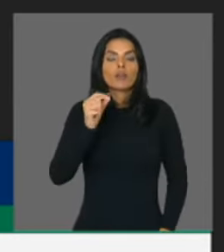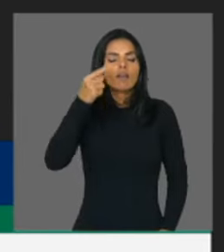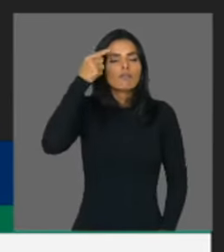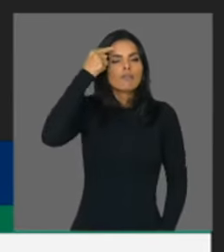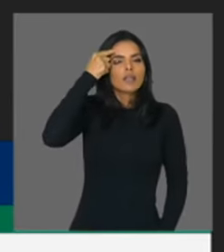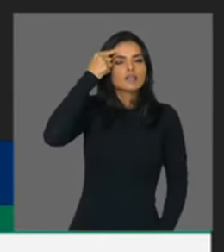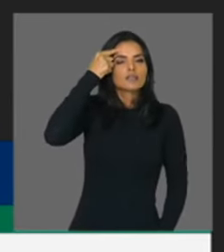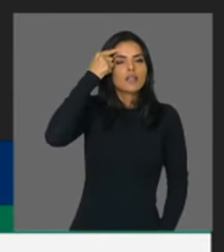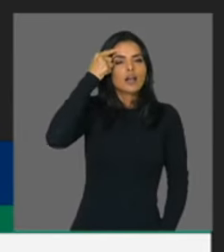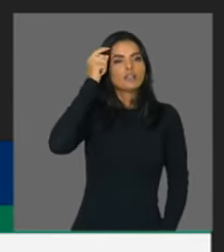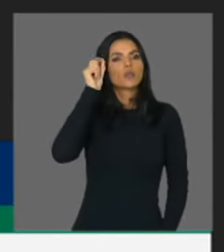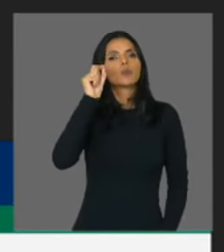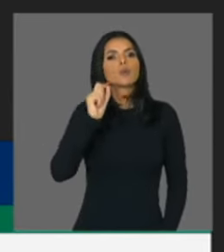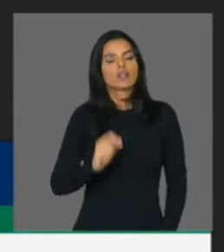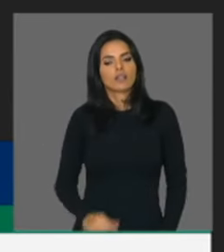PRESIDENTE , EU SOU APAIXONADO PELA BÍBLIA E JÁ LI ESSE